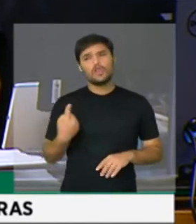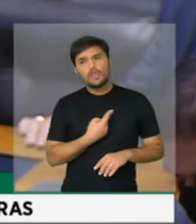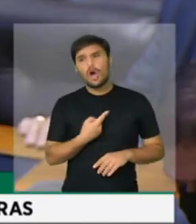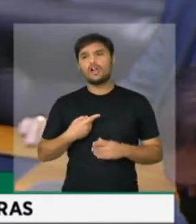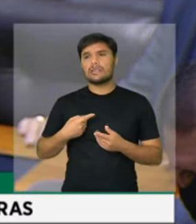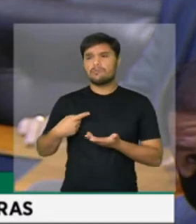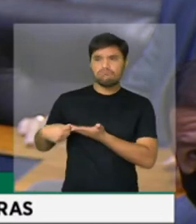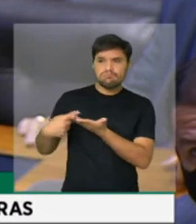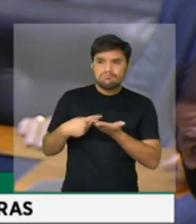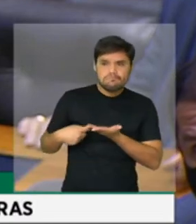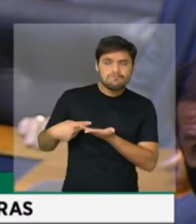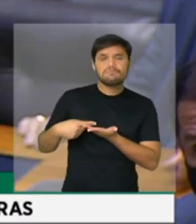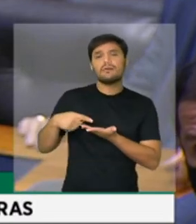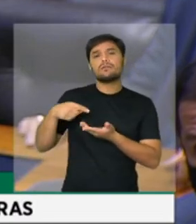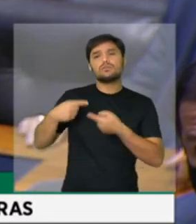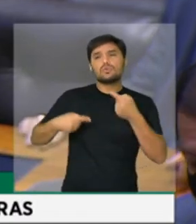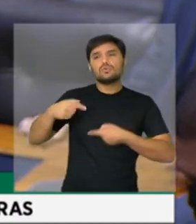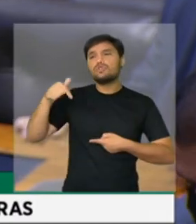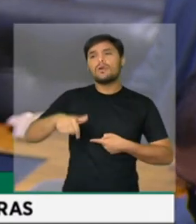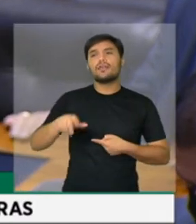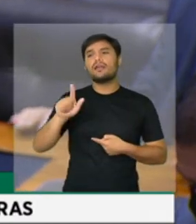[DEPUTADO]: PROGRESSISTAS TAMBÉM ORIENTA NÃO PRESIDENTE.